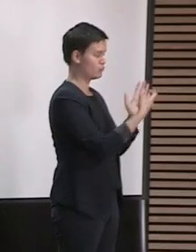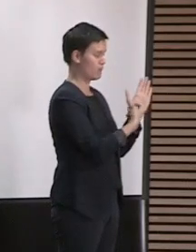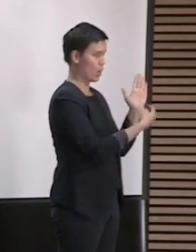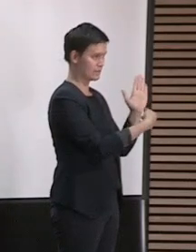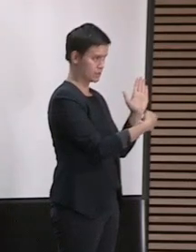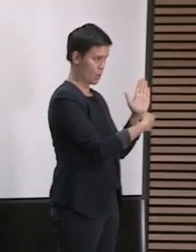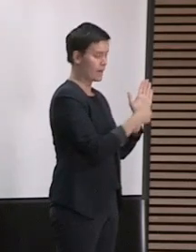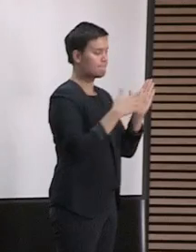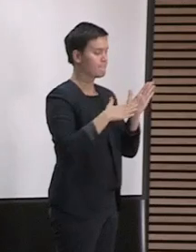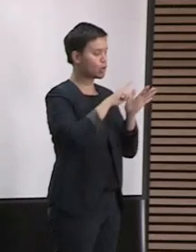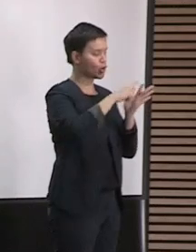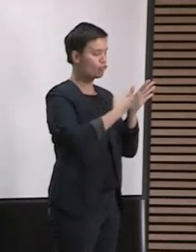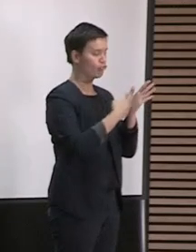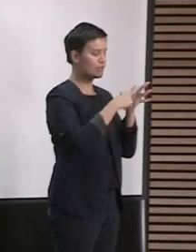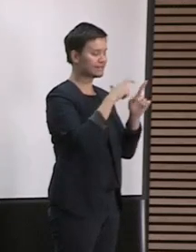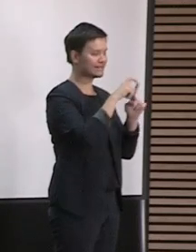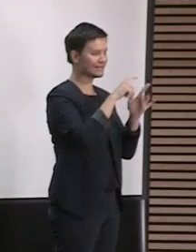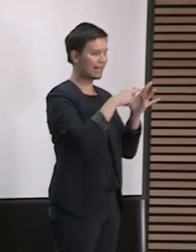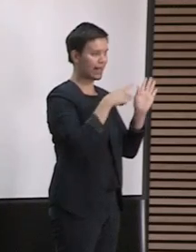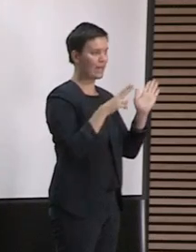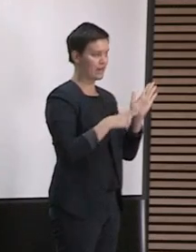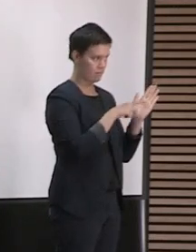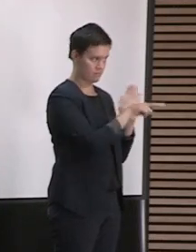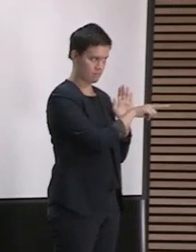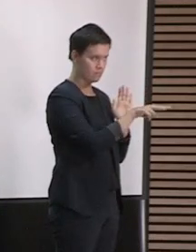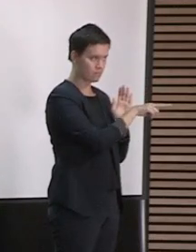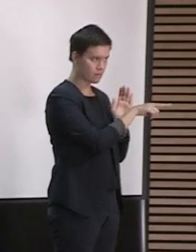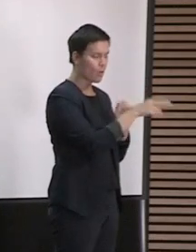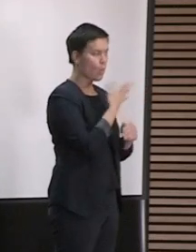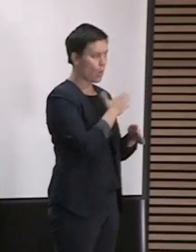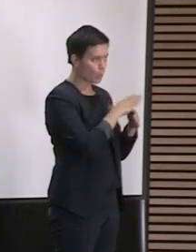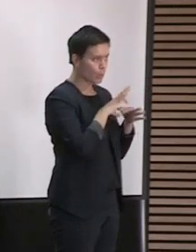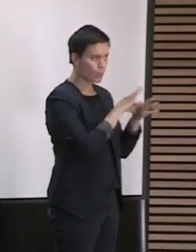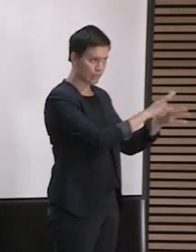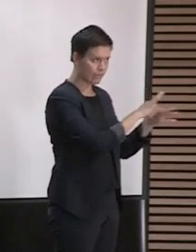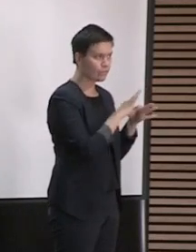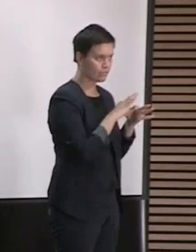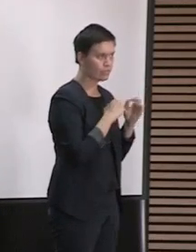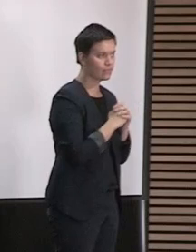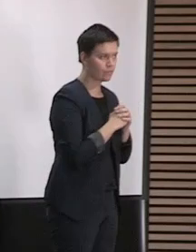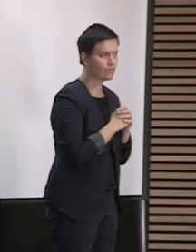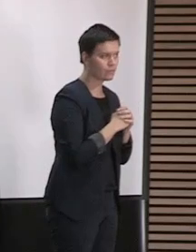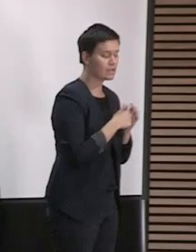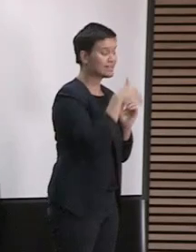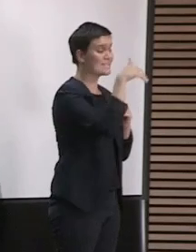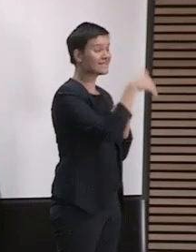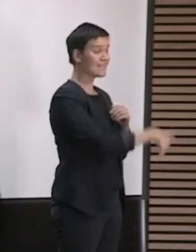koe? GRANT Kei te haere tonu nga korerorero. Ma te mohiotanga, e mohio ana te iwi ki nga korerorero i waenga i a